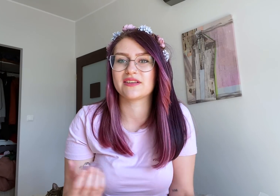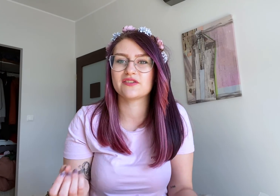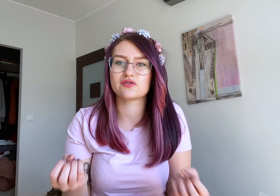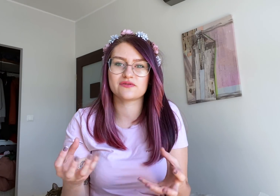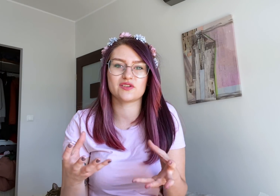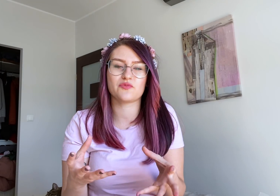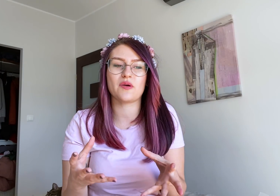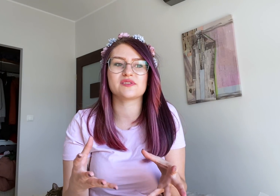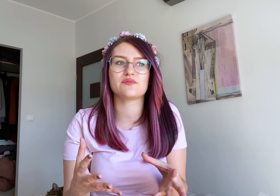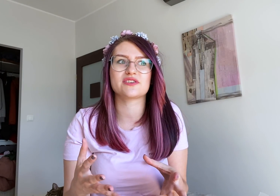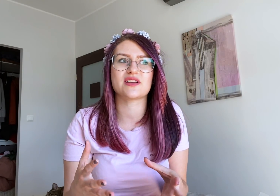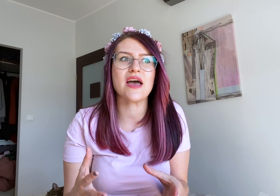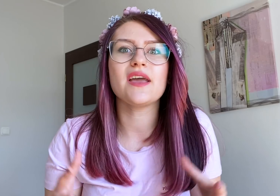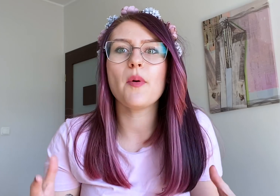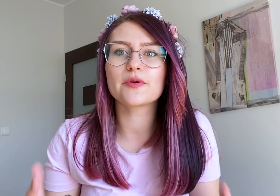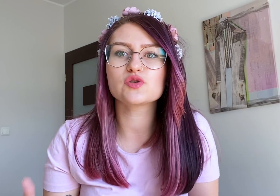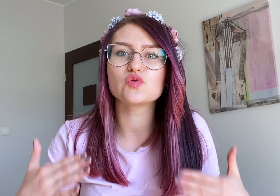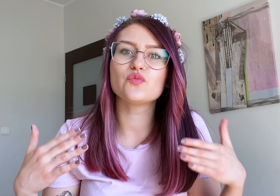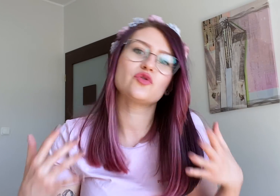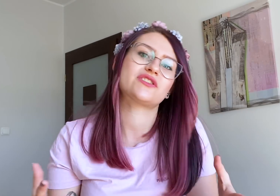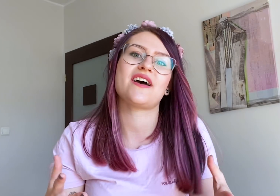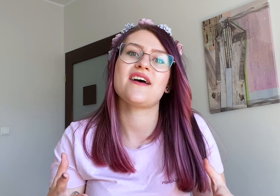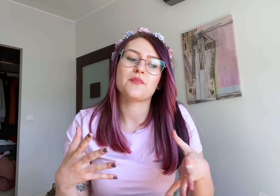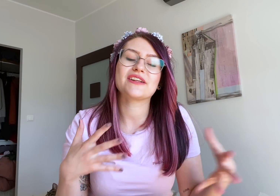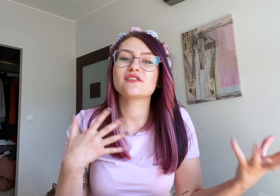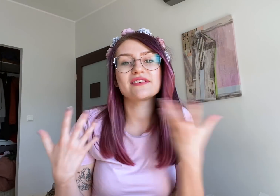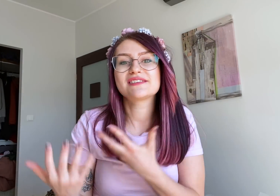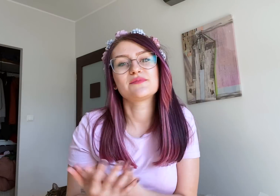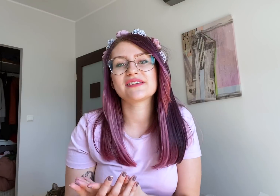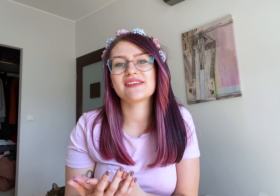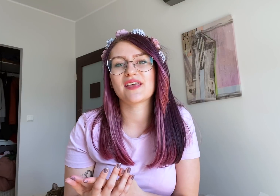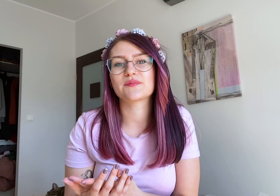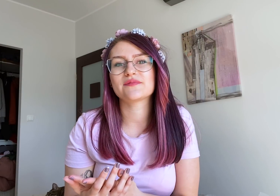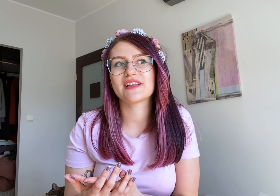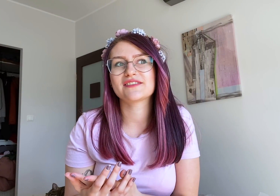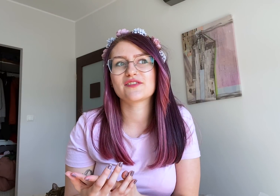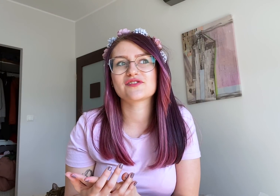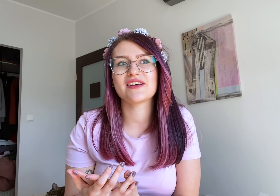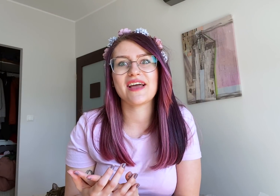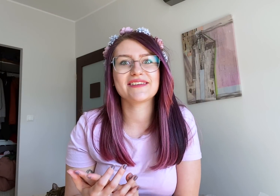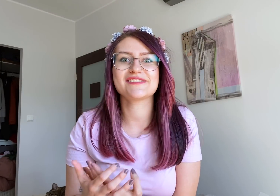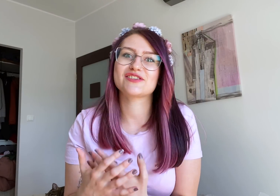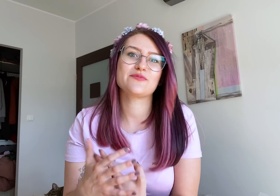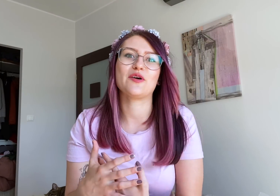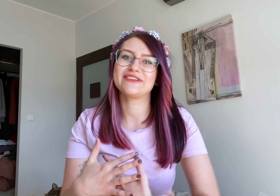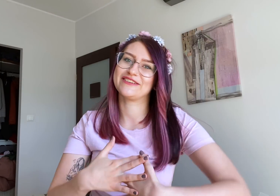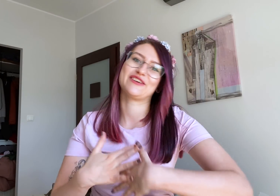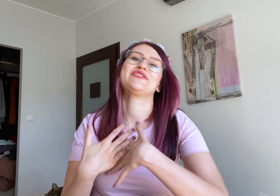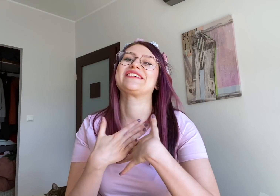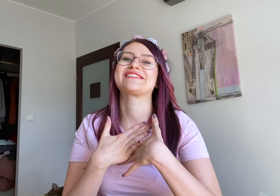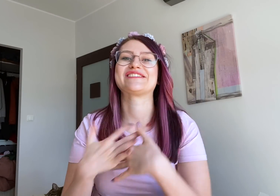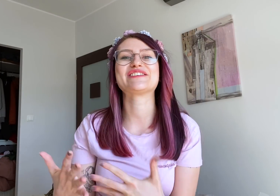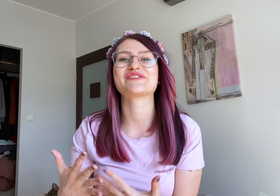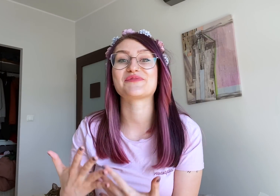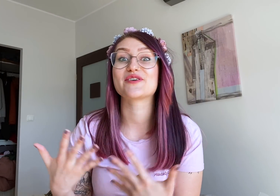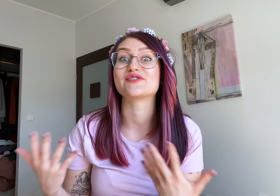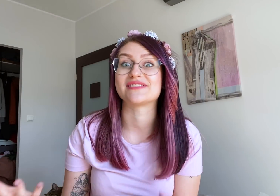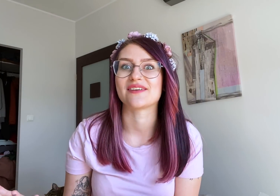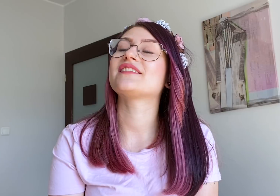dlatego, że uświadomiłam sobie, że ja po prostu muszę pracować z tym językiem, dlatego, że ja nie chcę, żeby on kiedykolwiek zniknął z mojego życia.